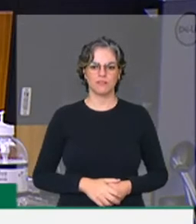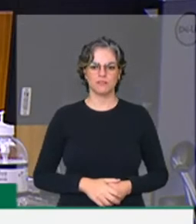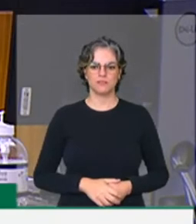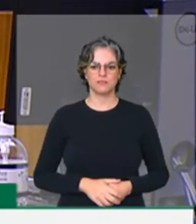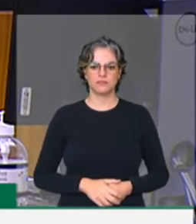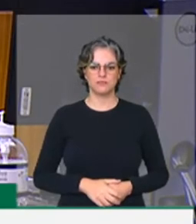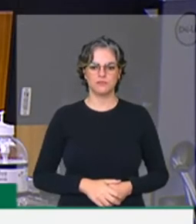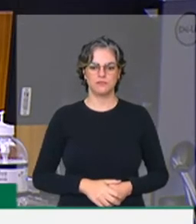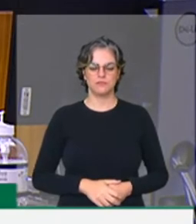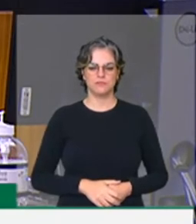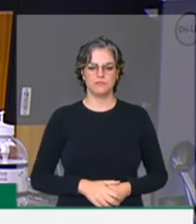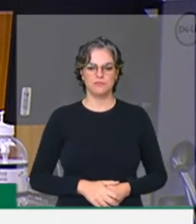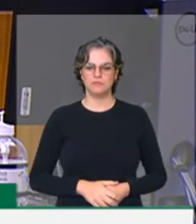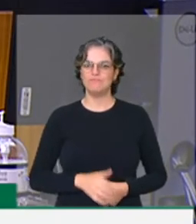MICROFONE NOVAMENTE. ELA NÃO